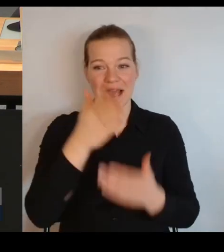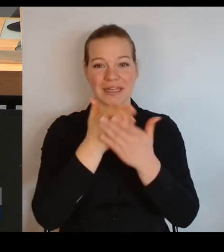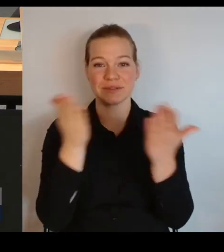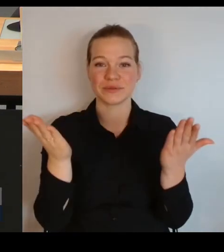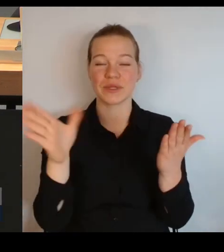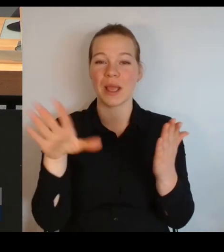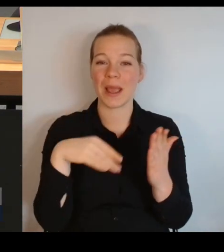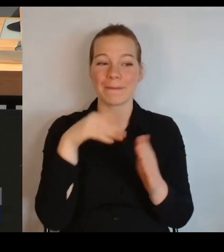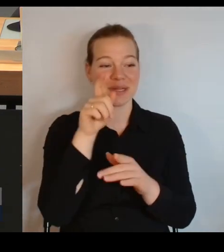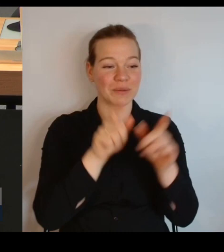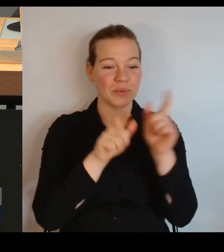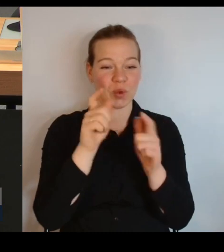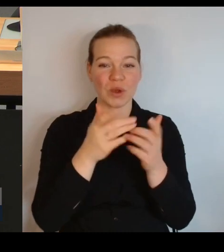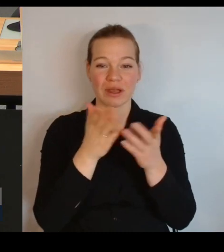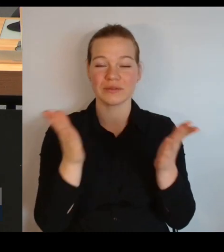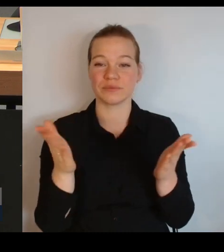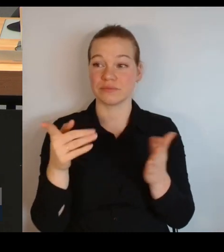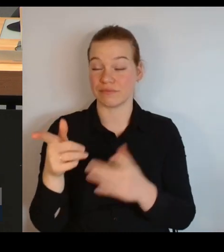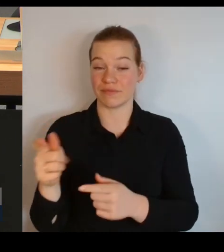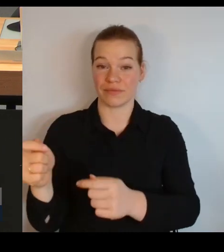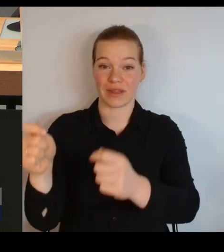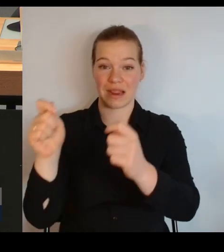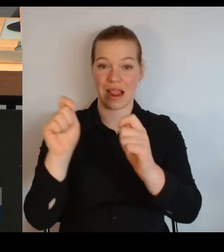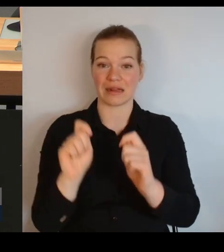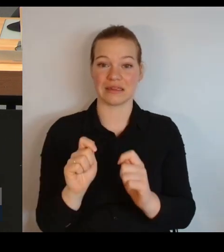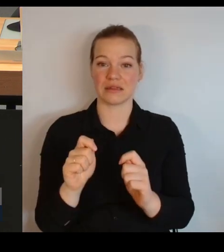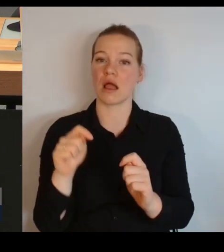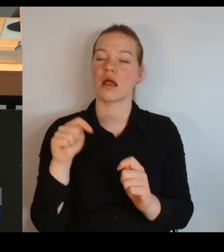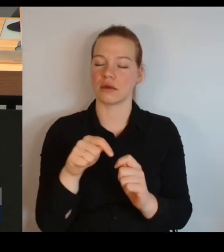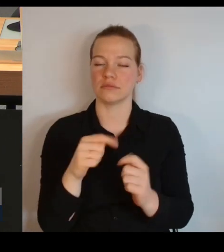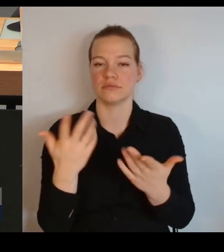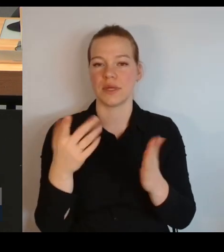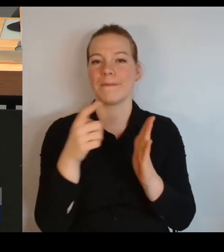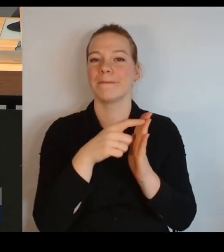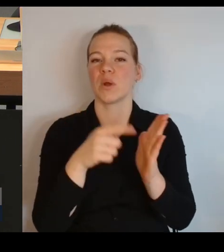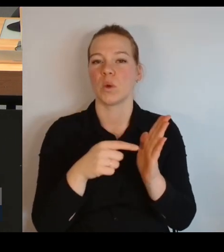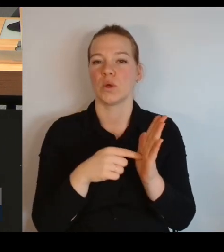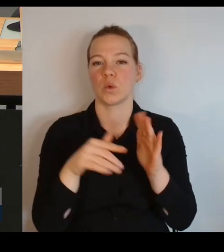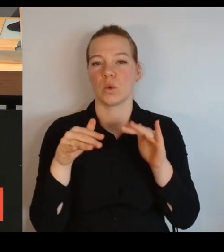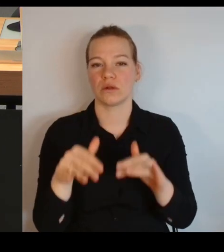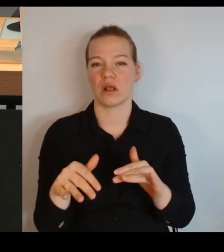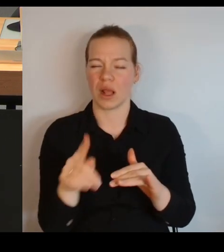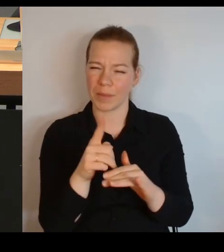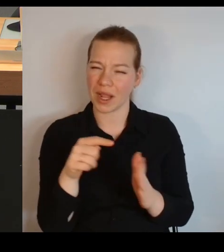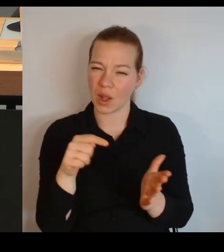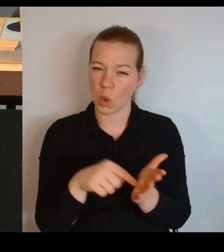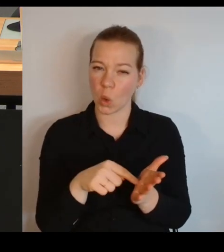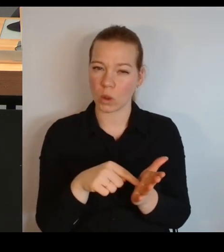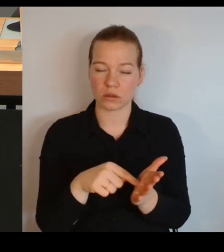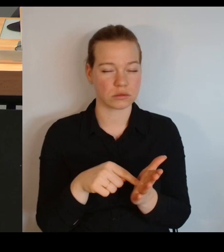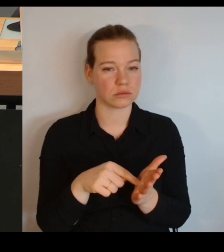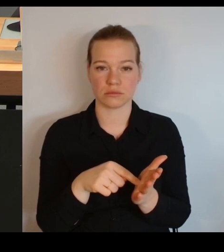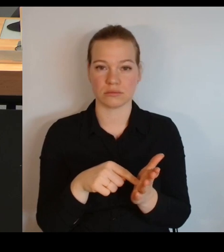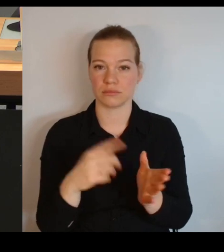Und dieser Grund ist so unglaublich ein solcher Offenbarungseid, dass es jeden Berliner nurnoch sprachlos machen muss.